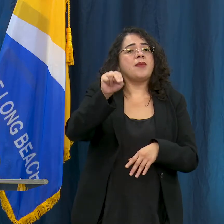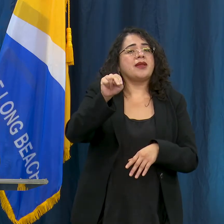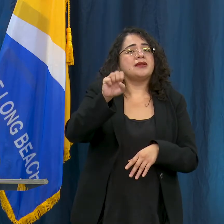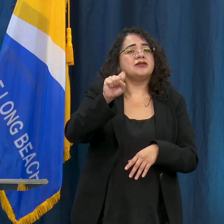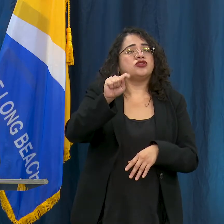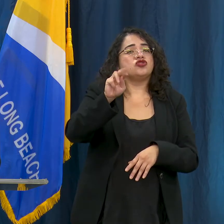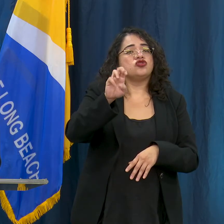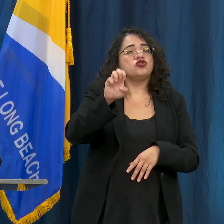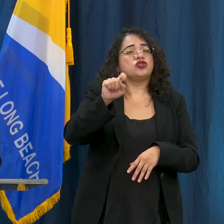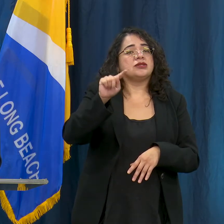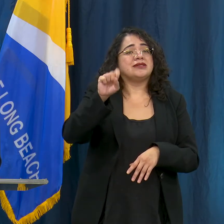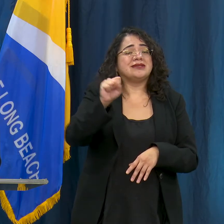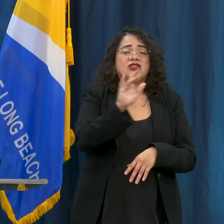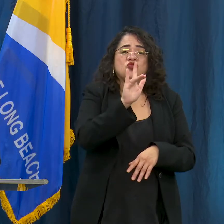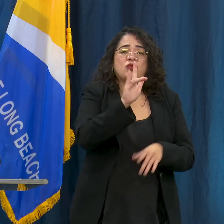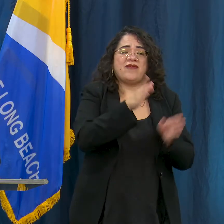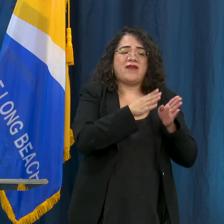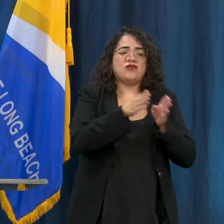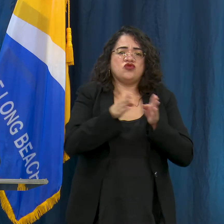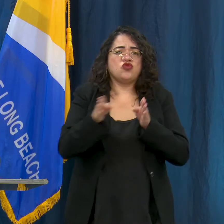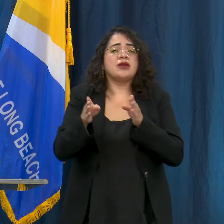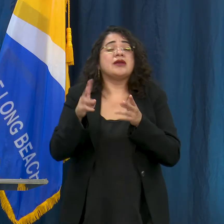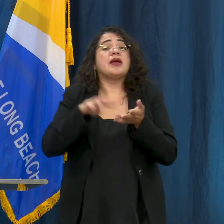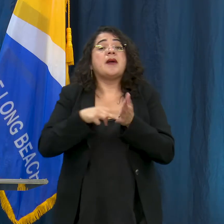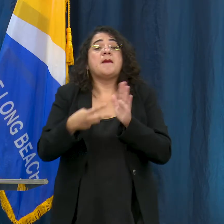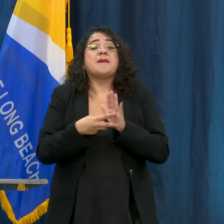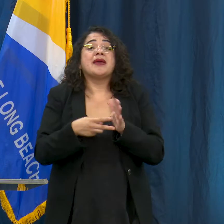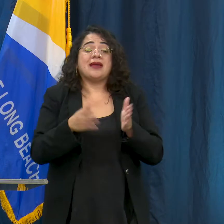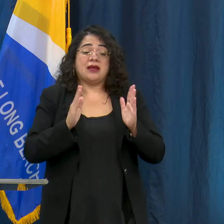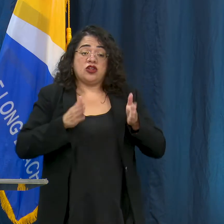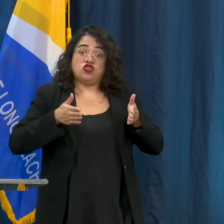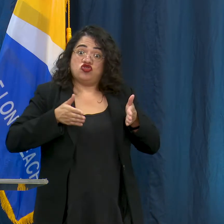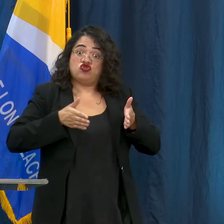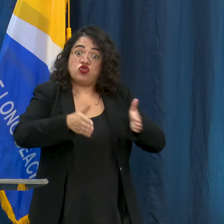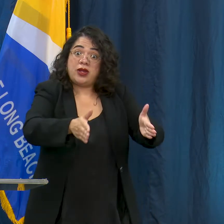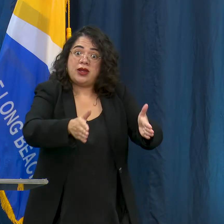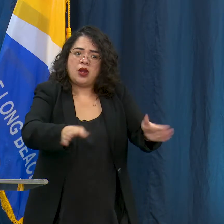transform era temporal mente en las áreas pública públicas include EDA's